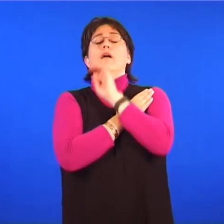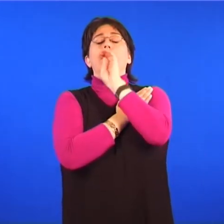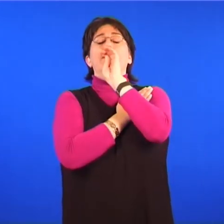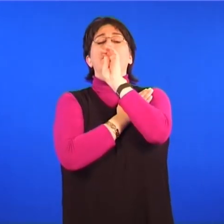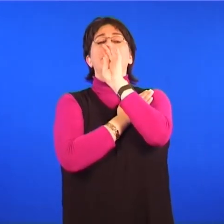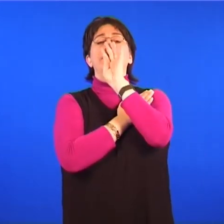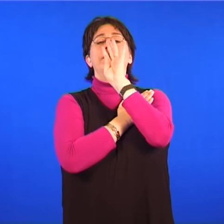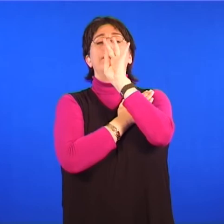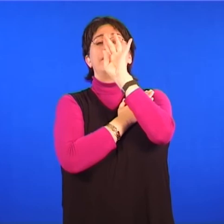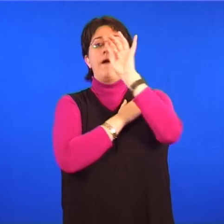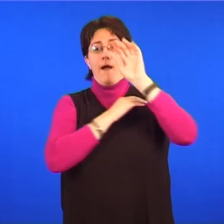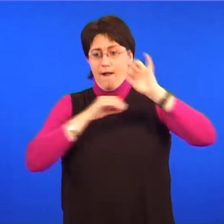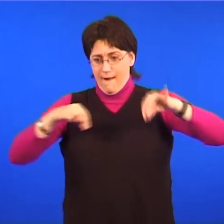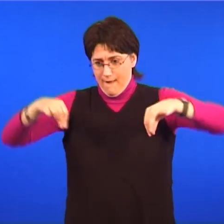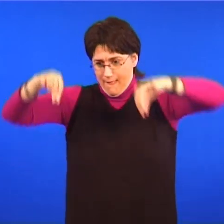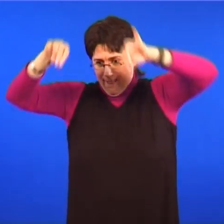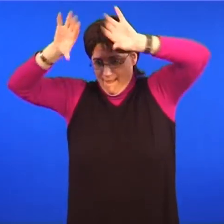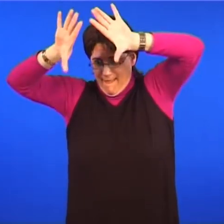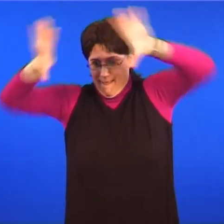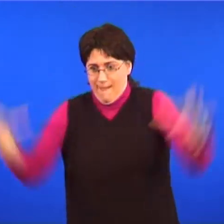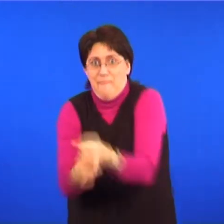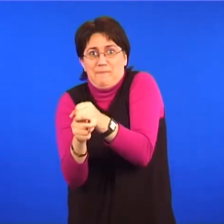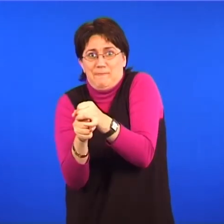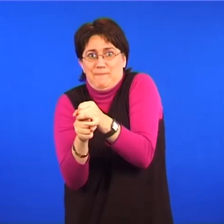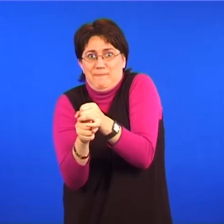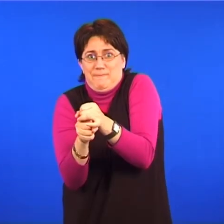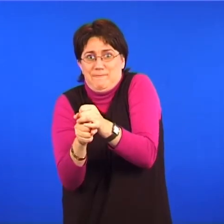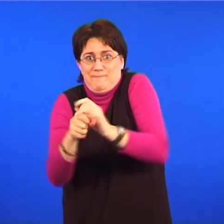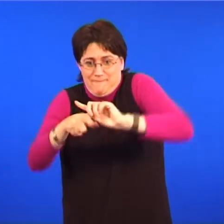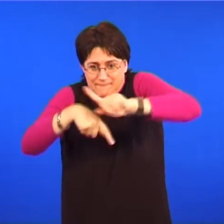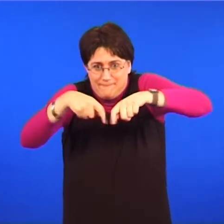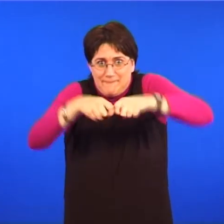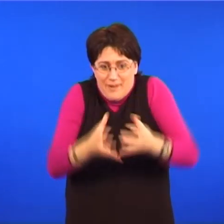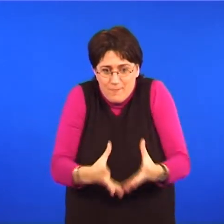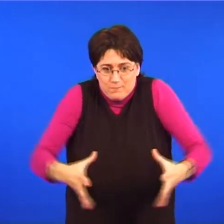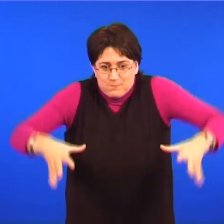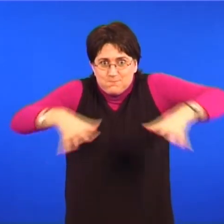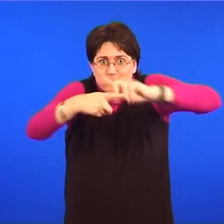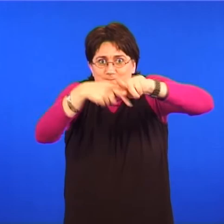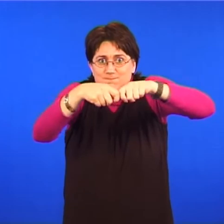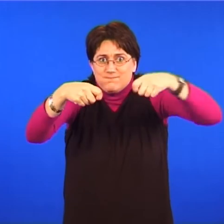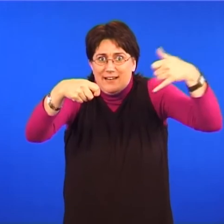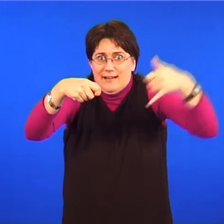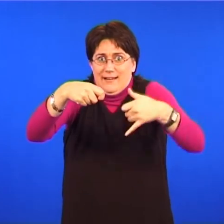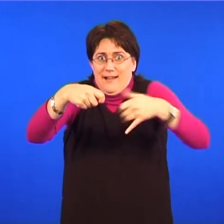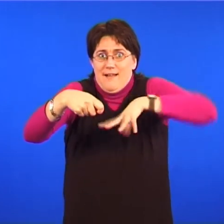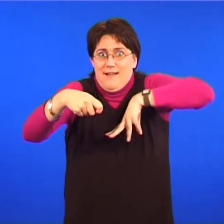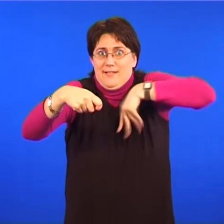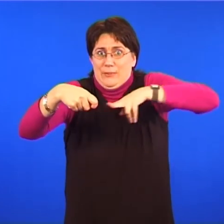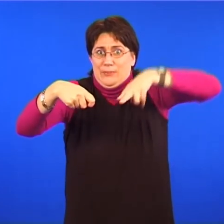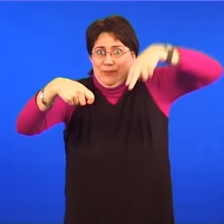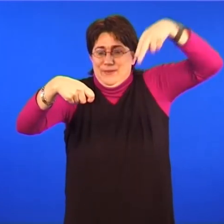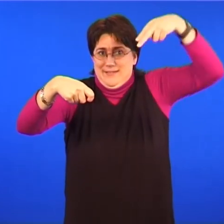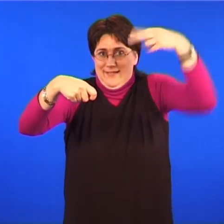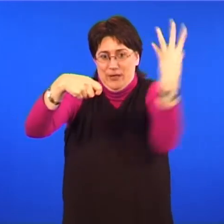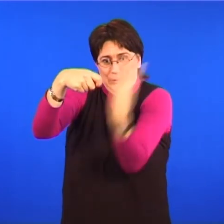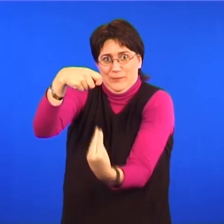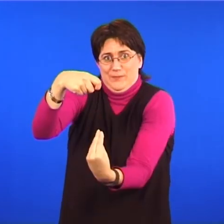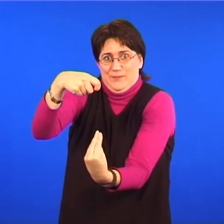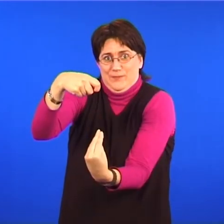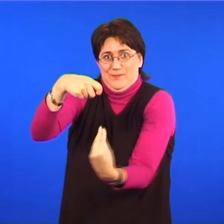og er hann gaf upp öndina fór hún í skjóðuna, en kerling batt þegar fyrir.